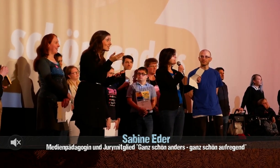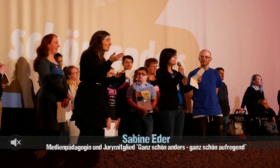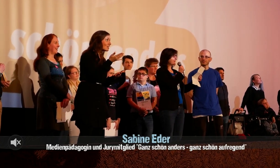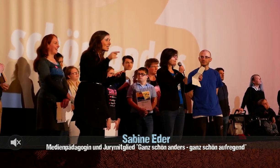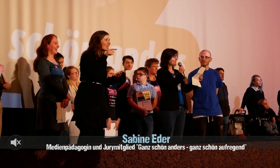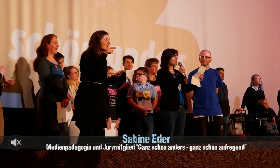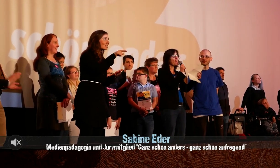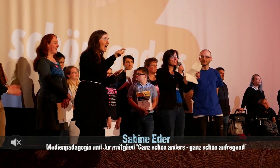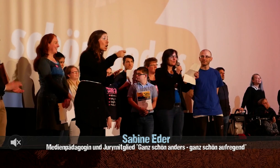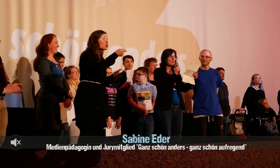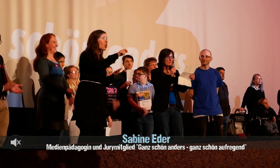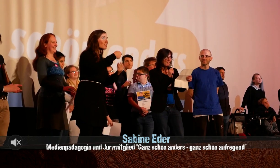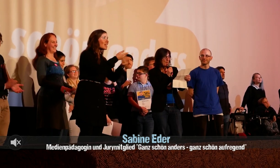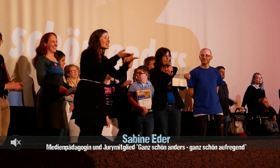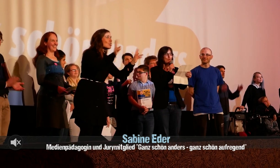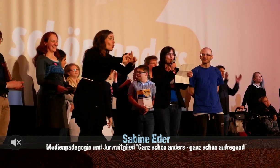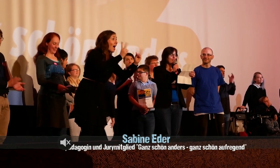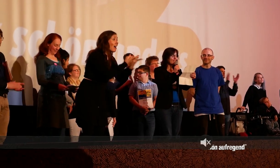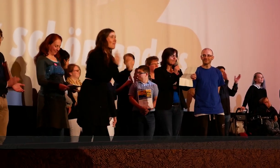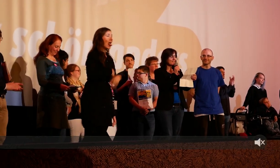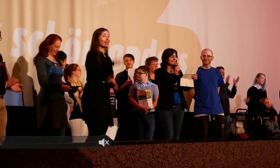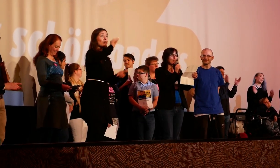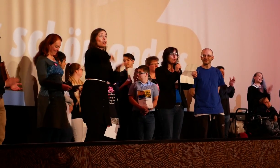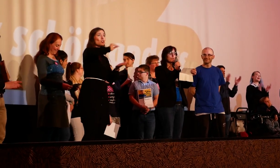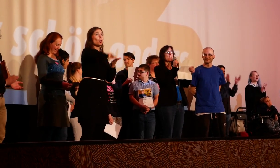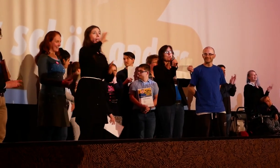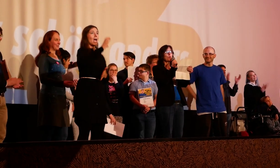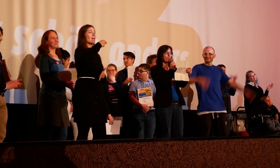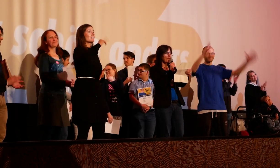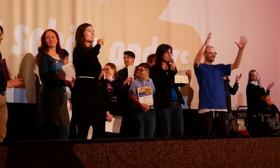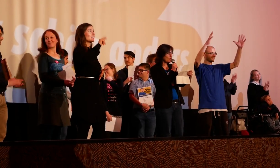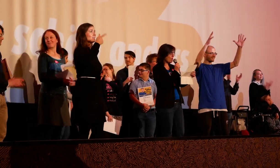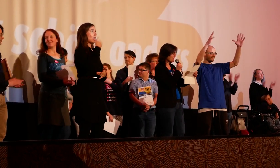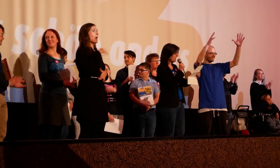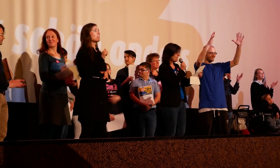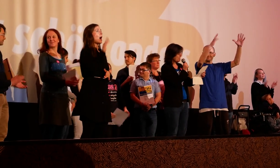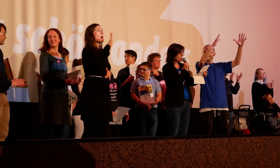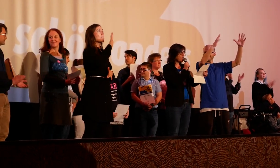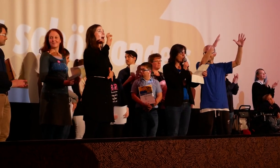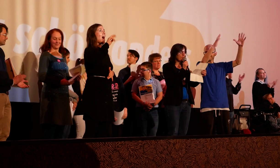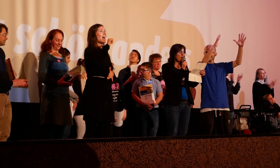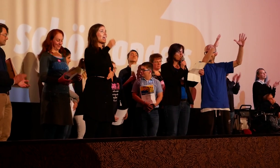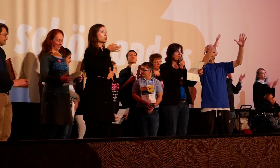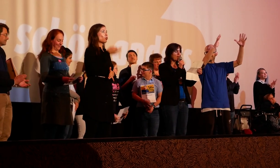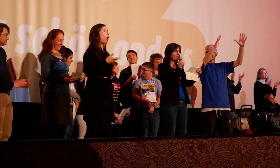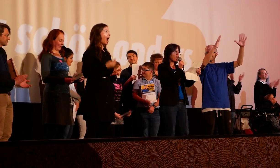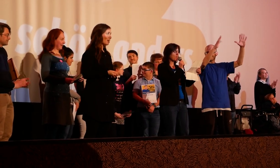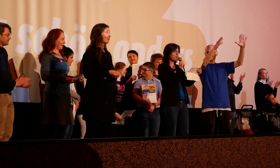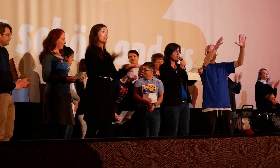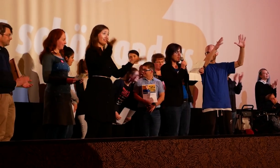Geht an den Film: "Der Schlüssel zur Welt". von Schülerinnen der Christian-Hülsmeyer-Schule Barnsdorf.